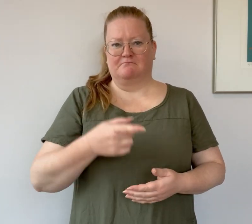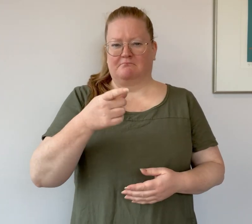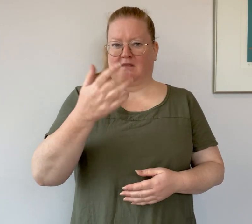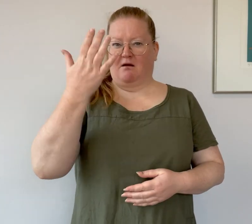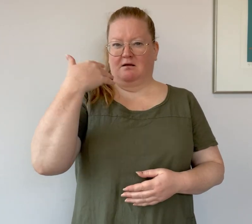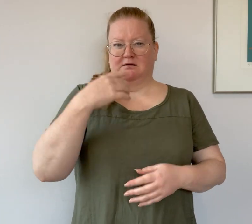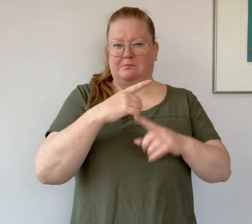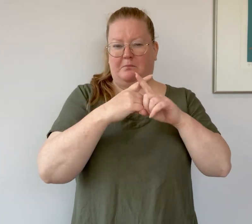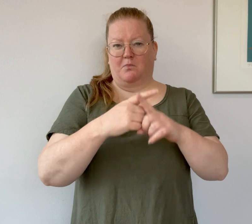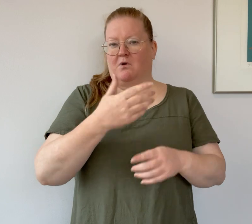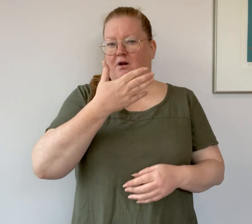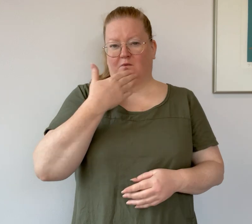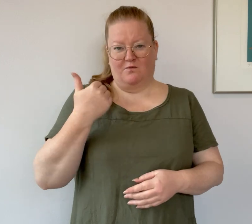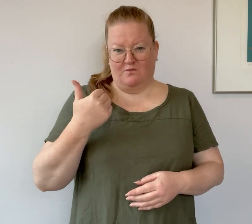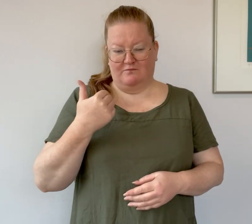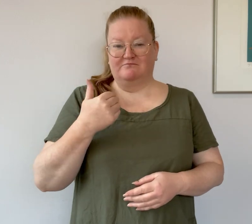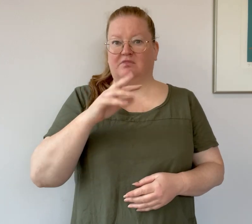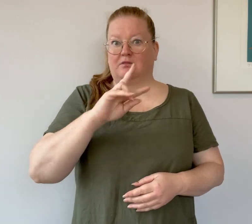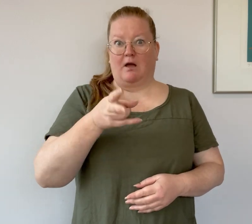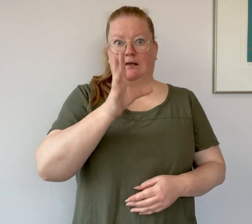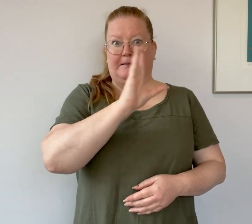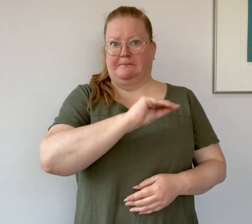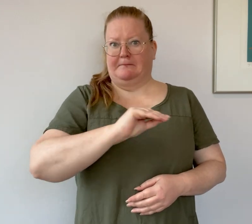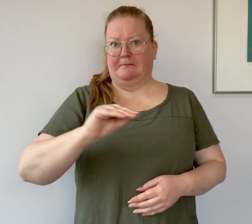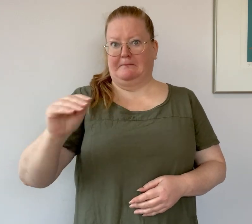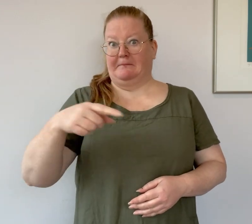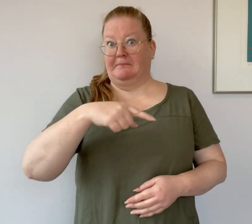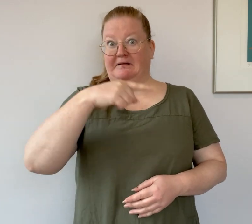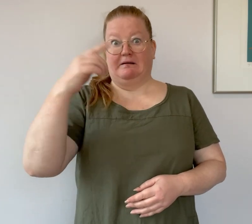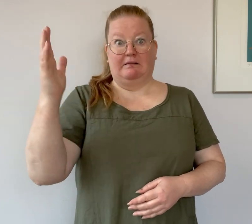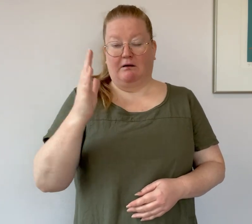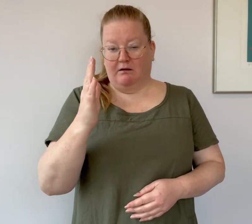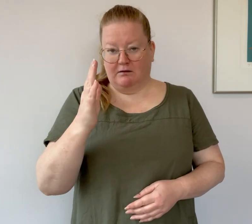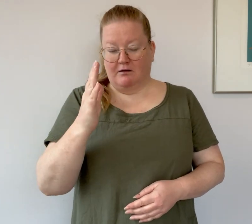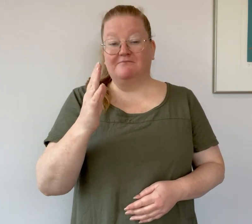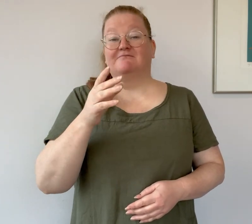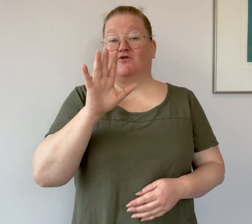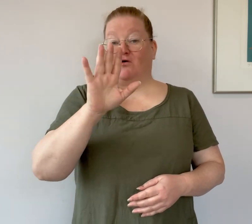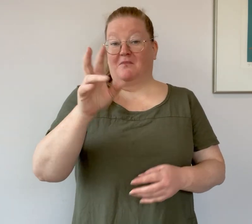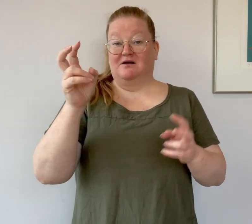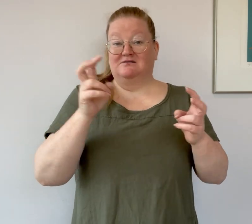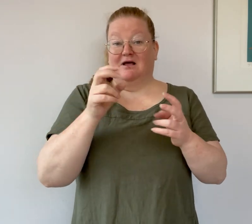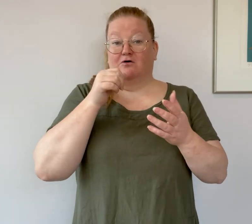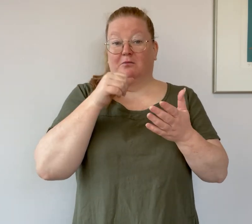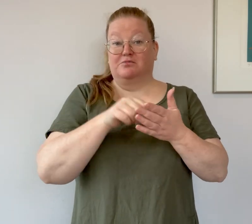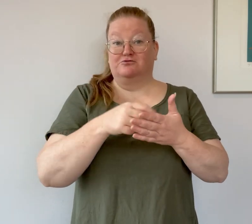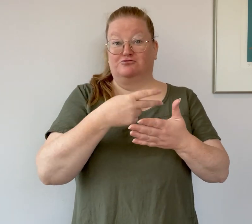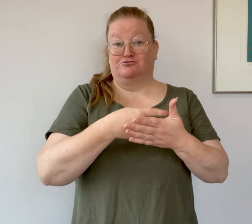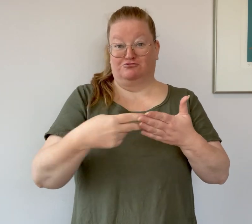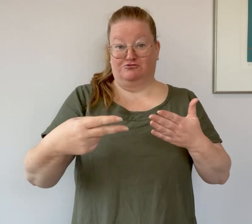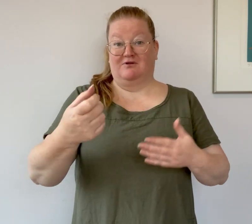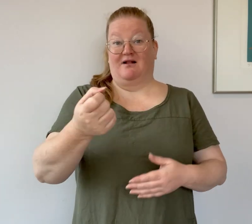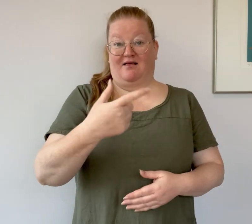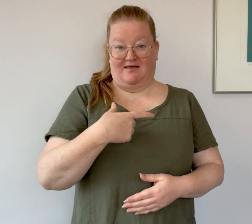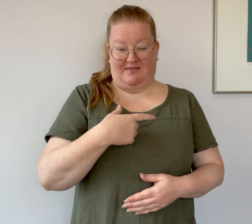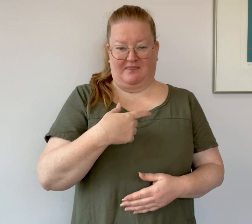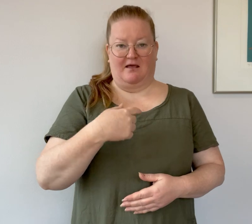Jos et aiemmin ole ollut mukana etätapaamisissa - tai viime kerrasta on vierähtänyt aikaa, - lähetä minulle s-postiosoitteesi.